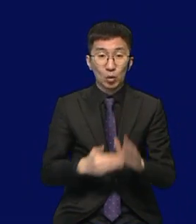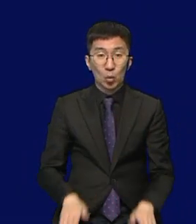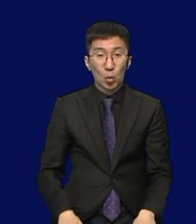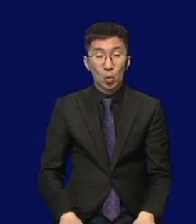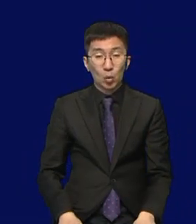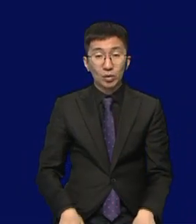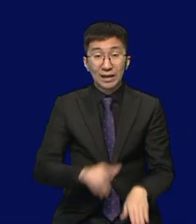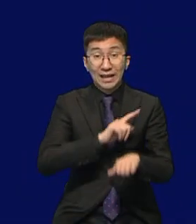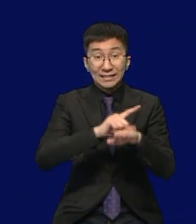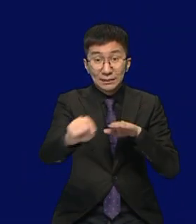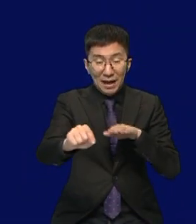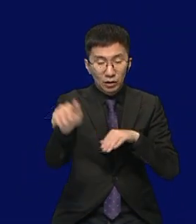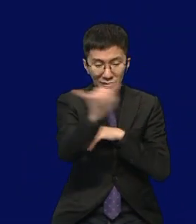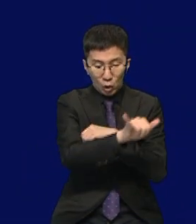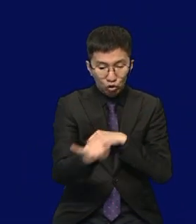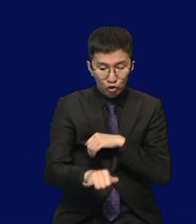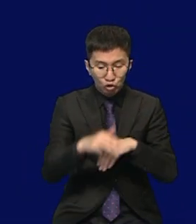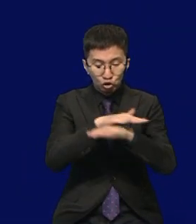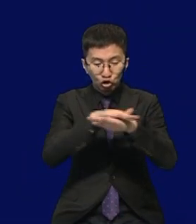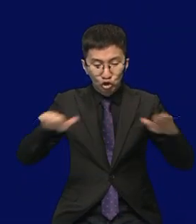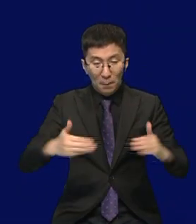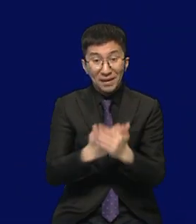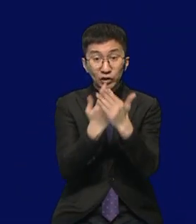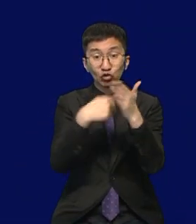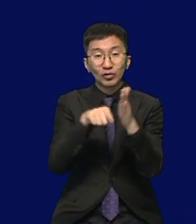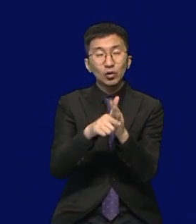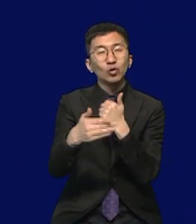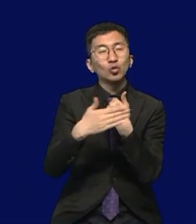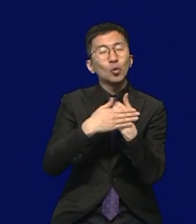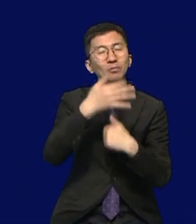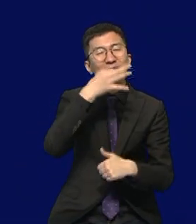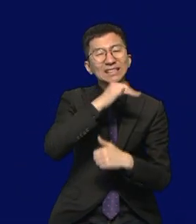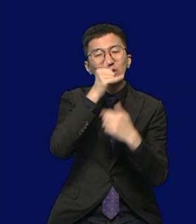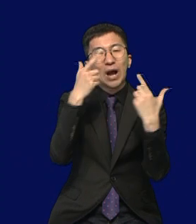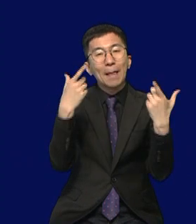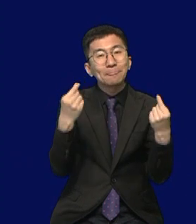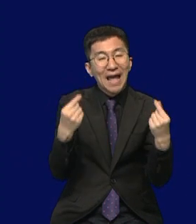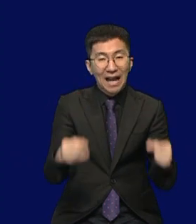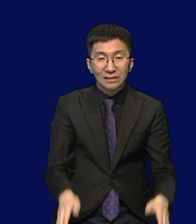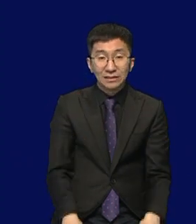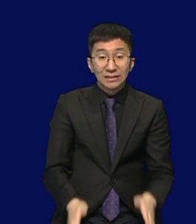될 것이라며 광역단체장과 교육감의 러닝 메이트제를 제안하기도 했습니다.